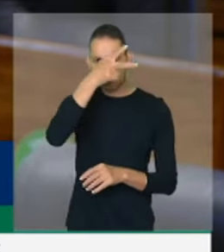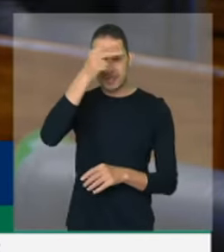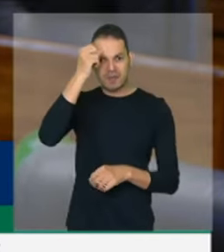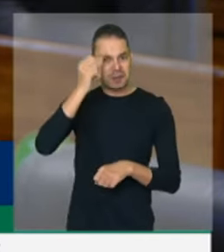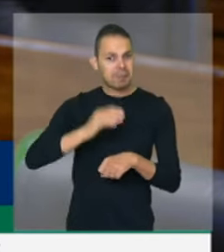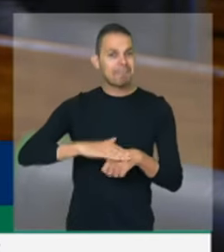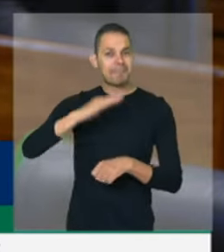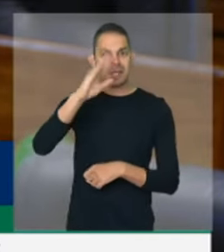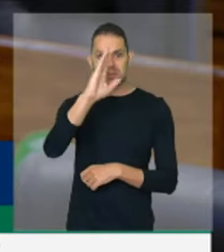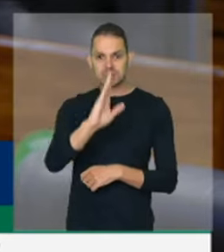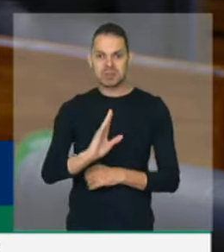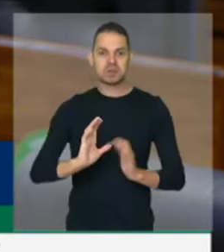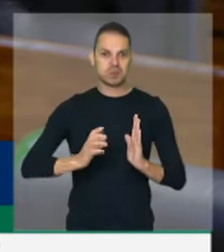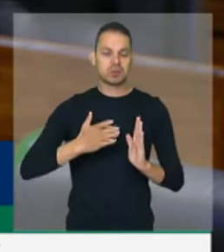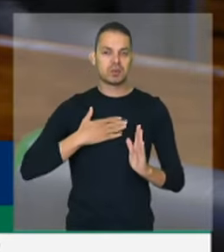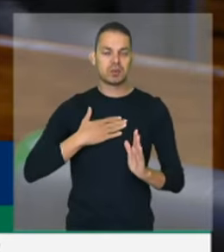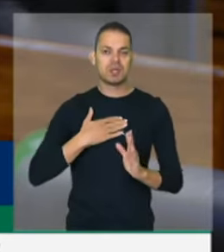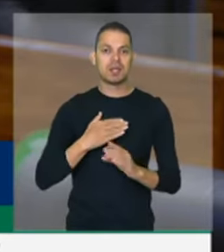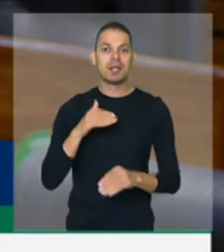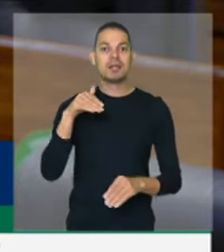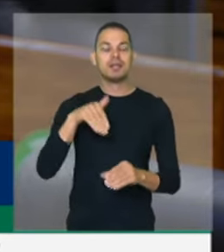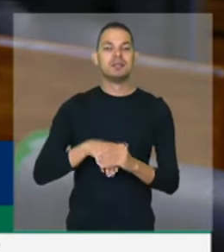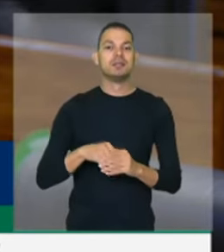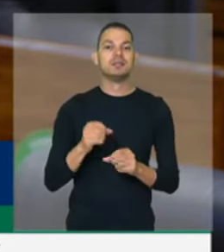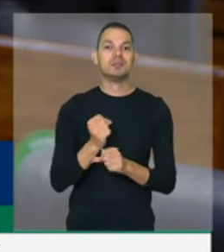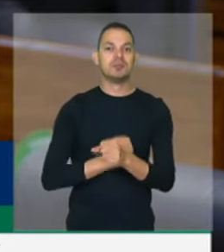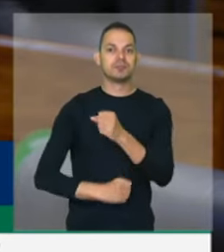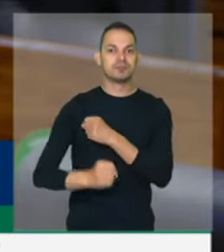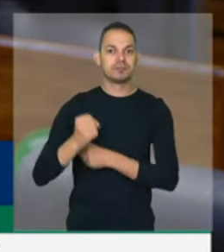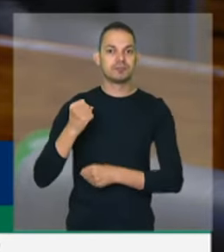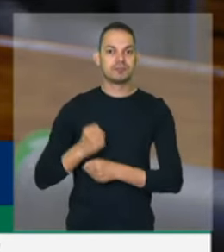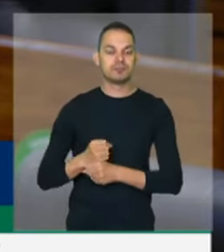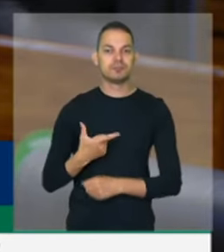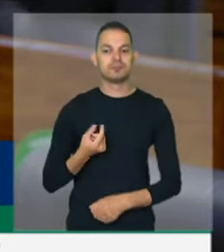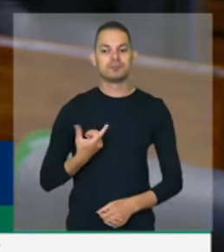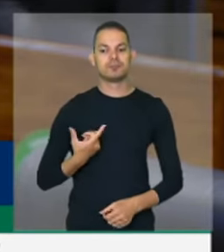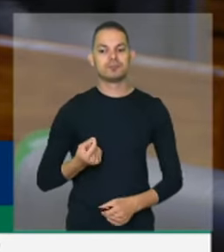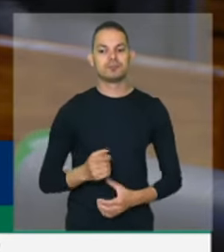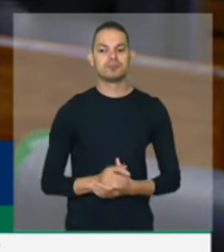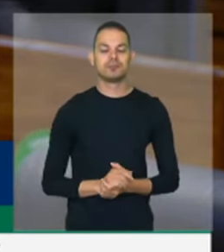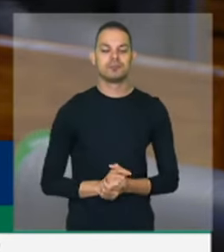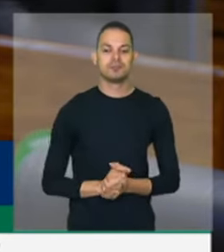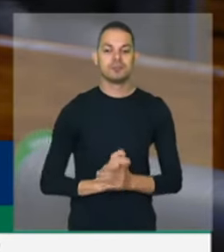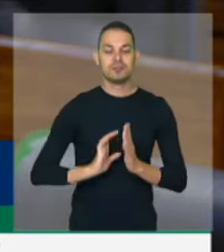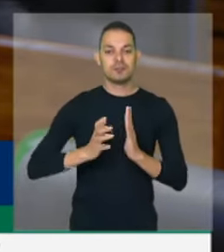NAS ELEIÇÕES DE 2020, AO PARTIDO QUE ELEGEU A MAIOR QUANTIDADE.... DE VEREADORES NO BRASIL COM MAIS DE 7 MIL